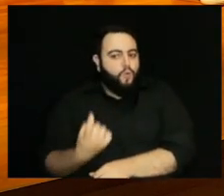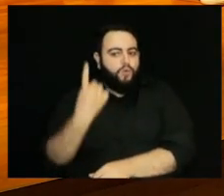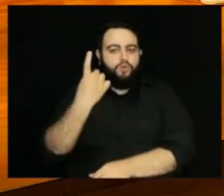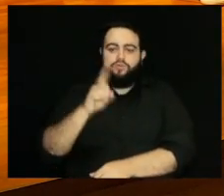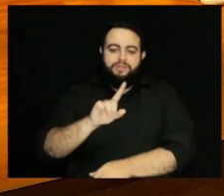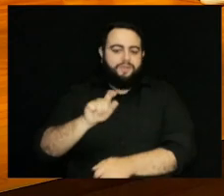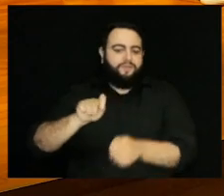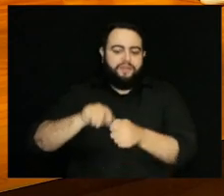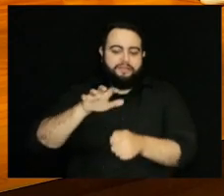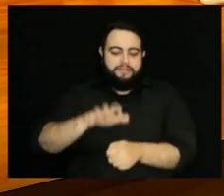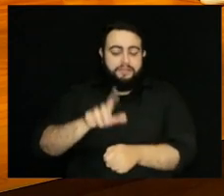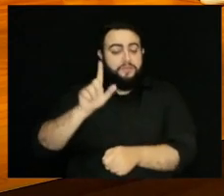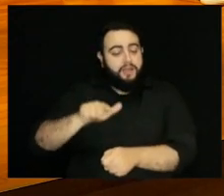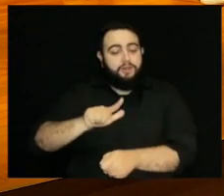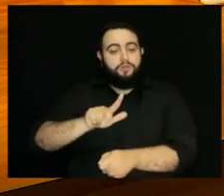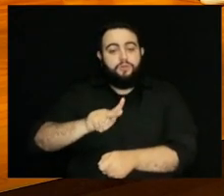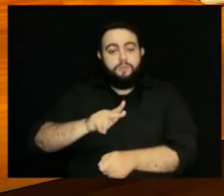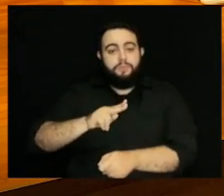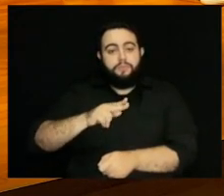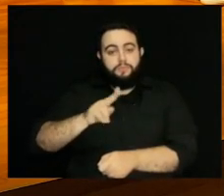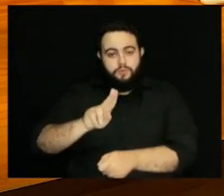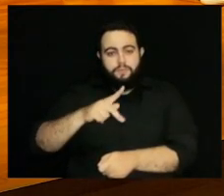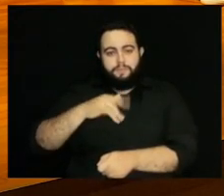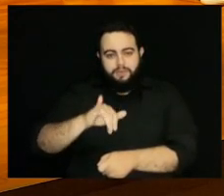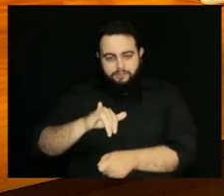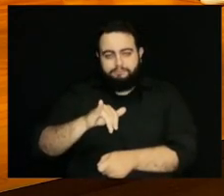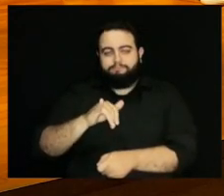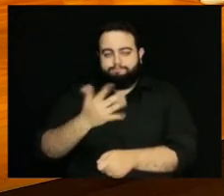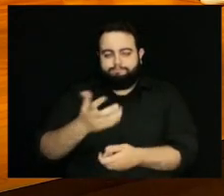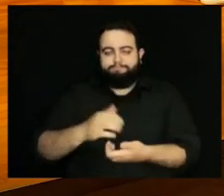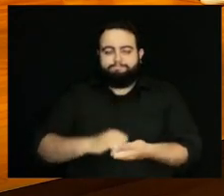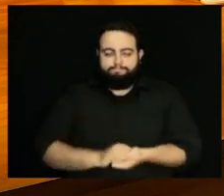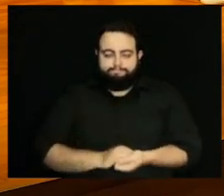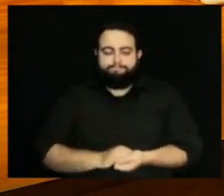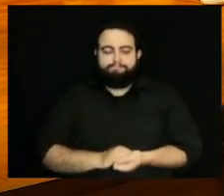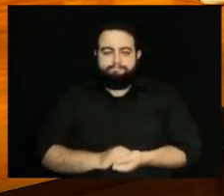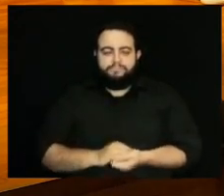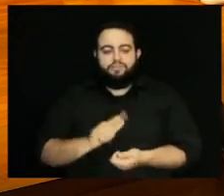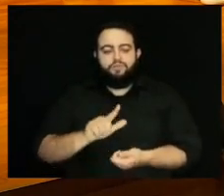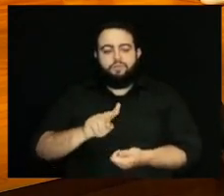Lupicínio, e se tornou um nome nacional, um dos grandes compositores. Para saber